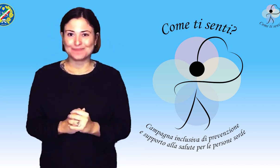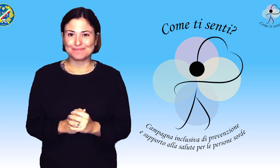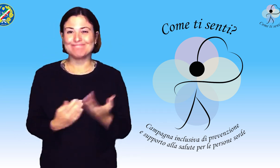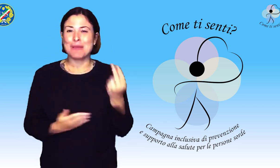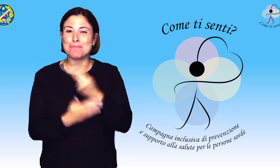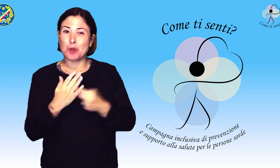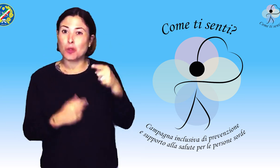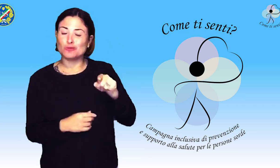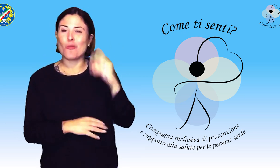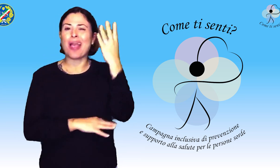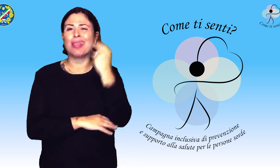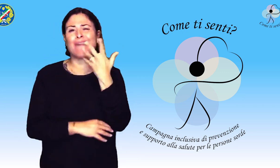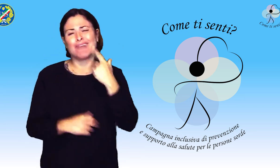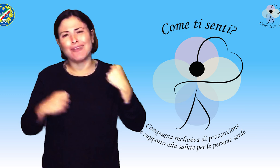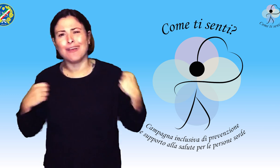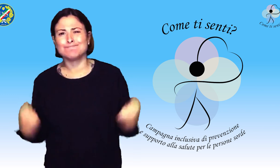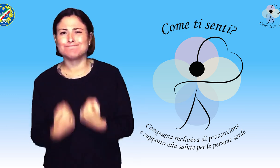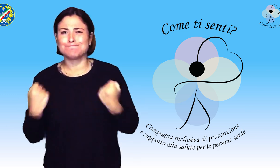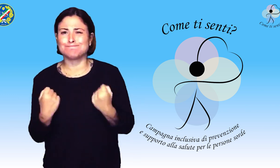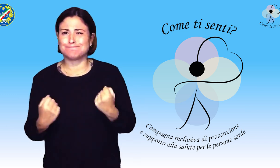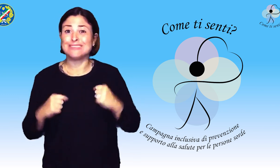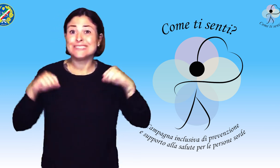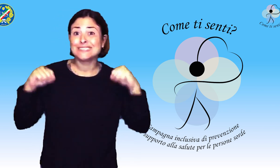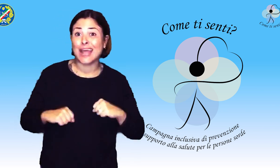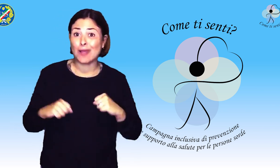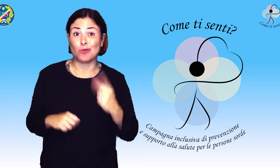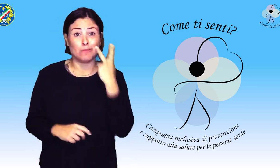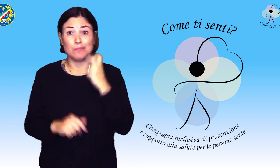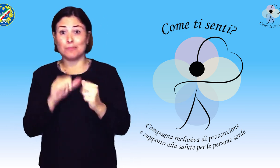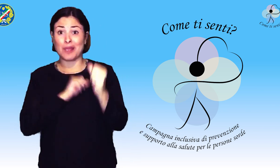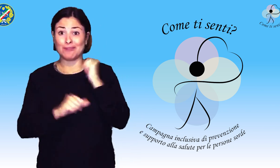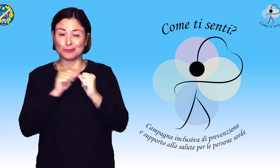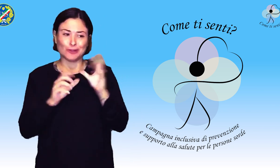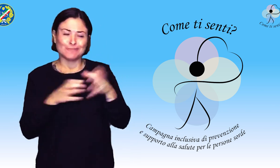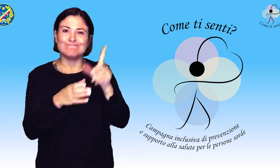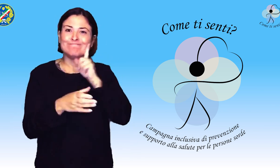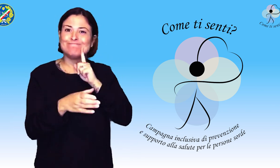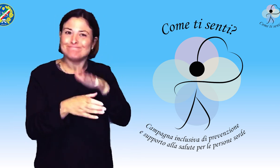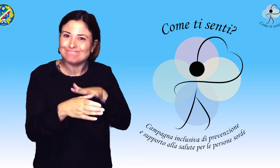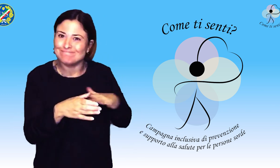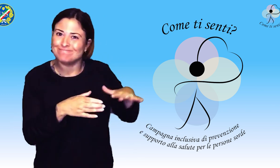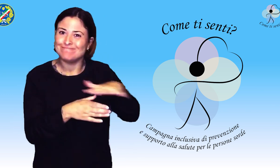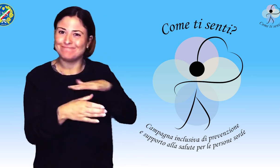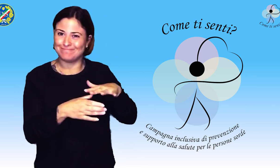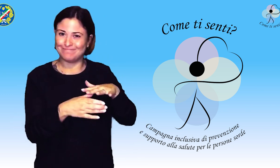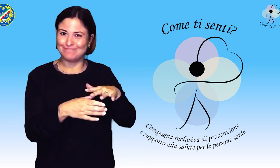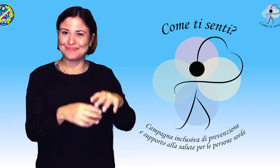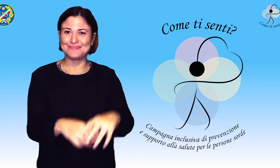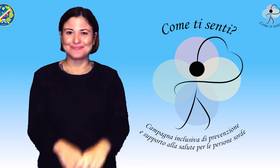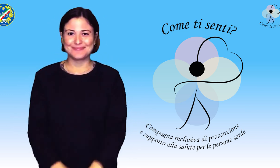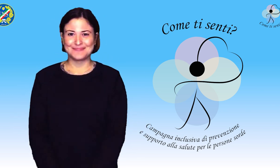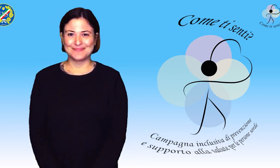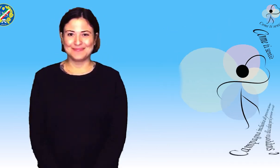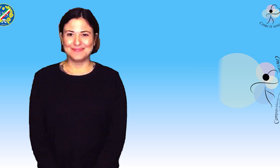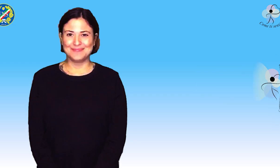il progetto ENS che vuole promuovere salute e prevenzione nella comunità sorda.